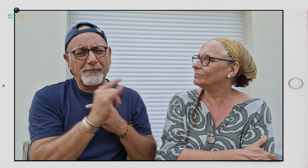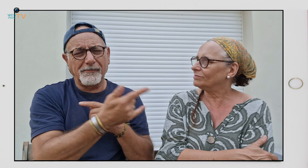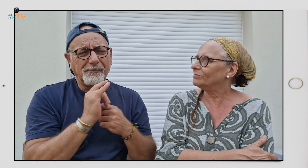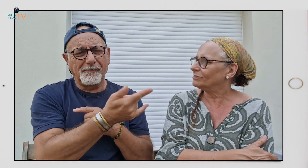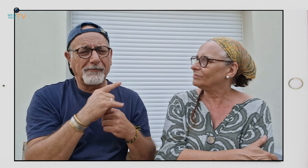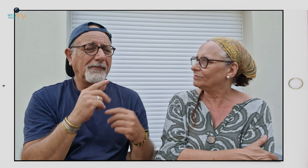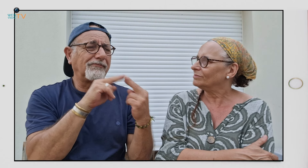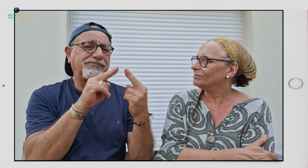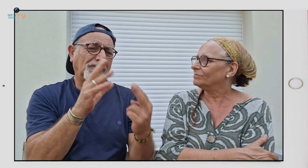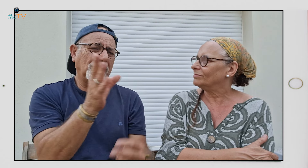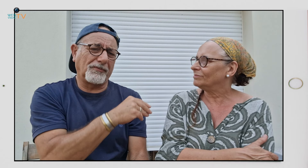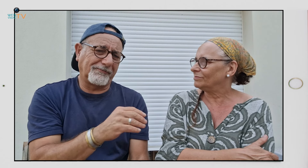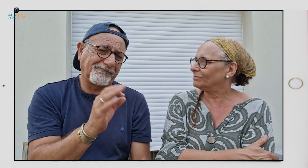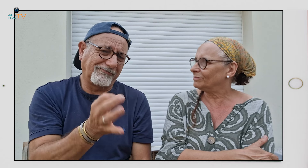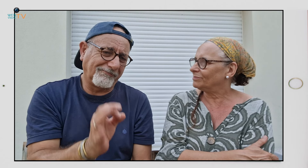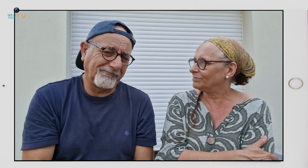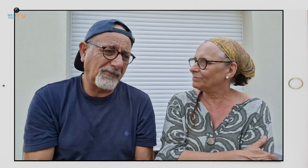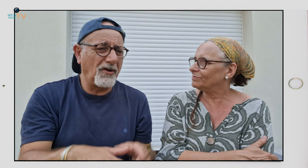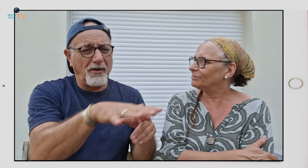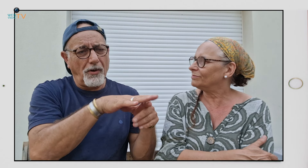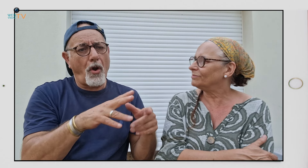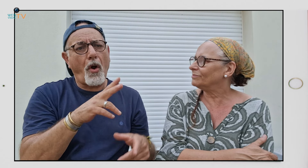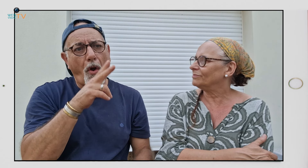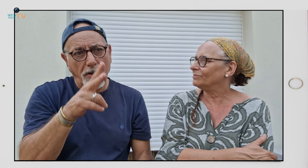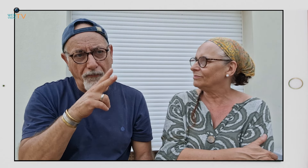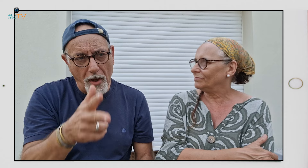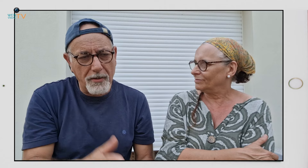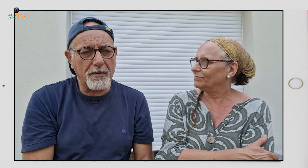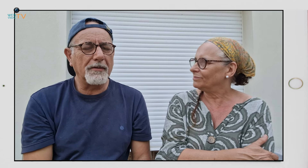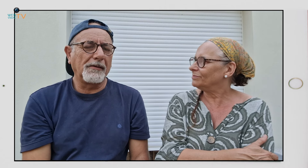con mucha asiduidad y los conocimos a todos en Hollywood.